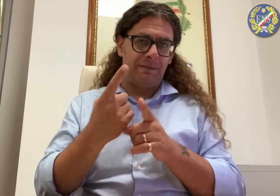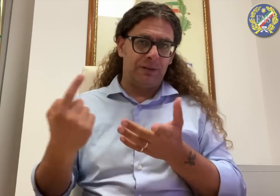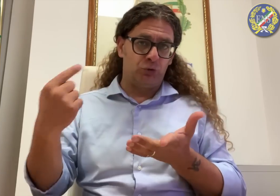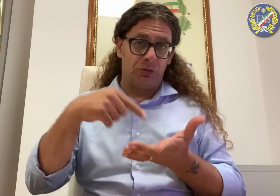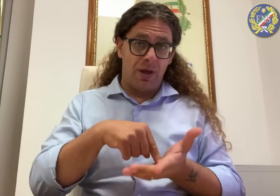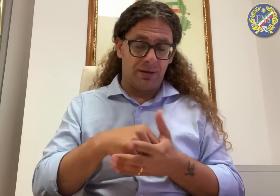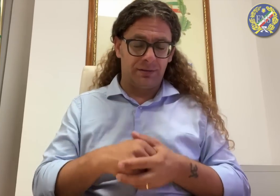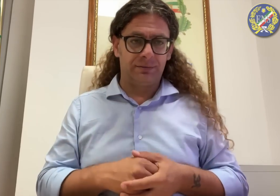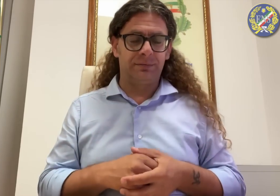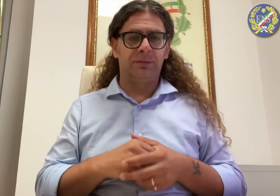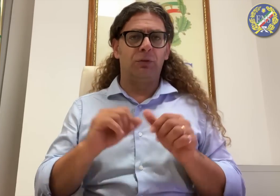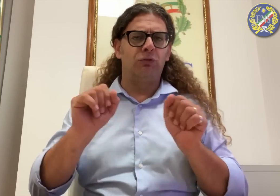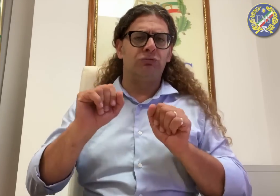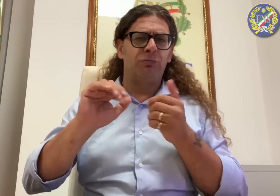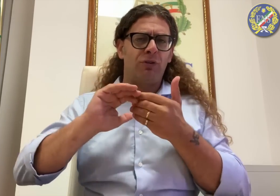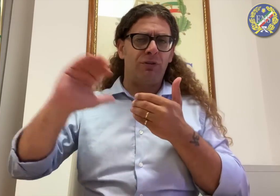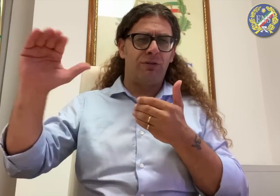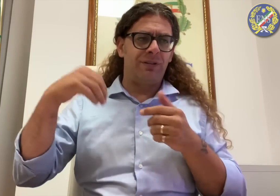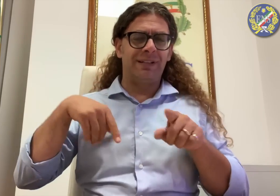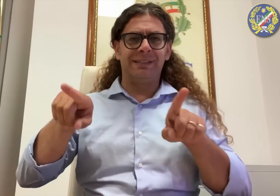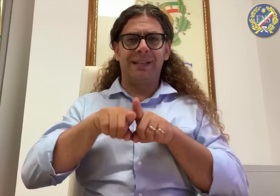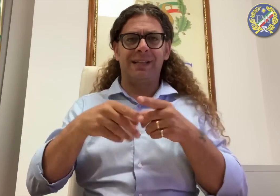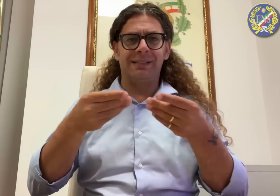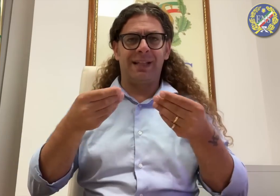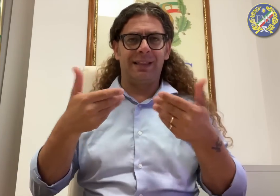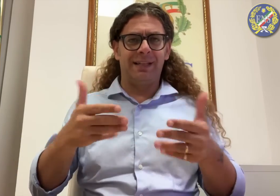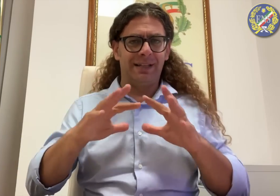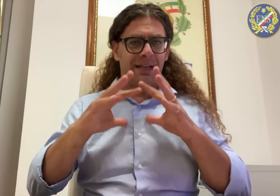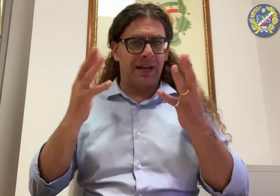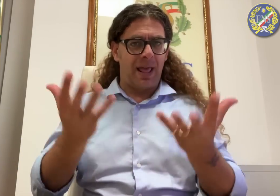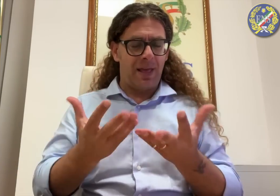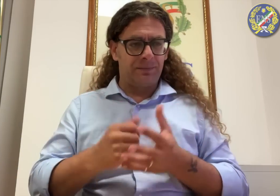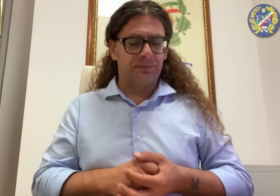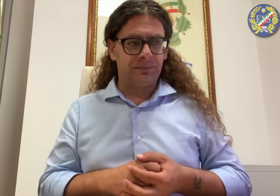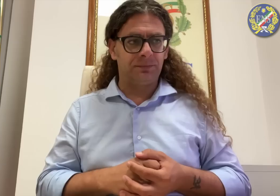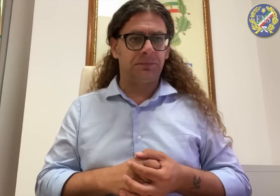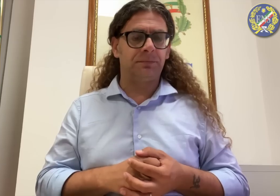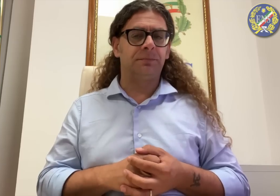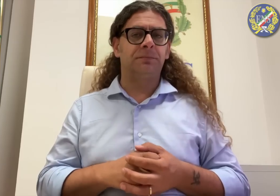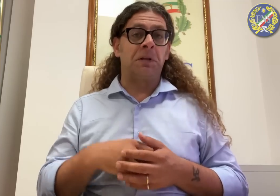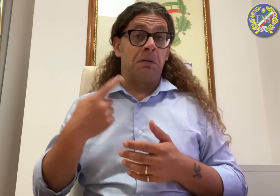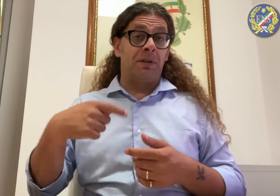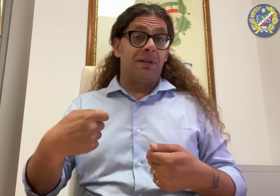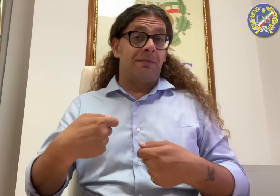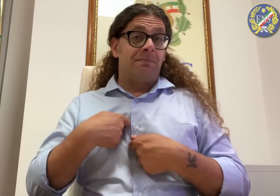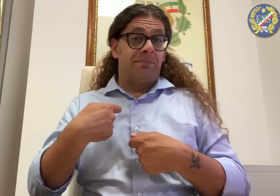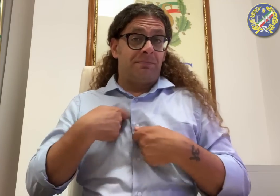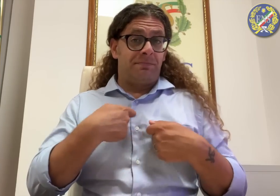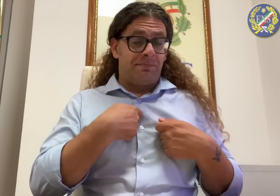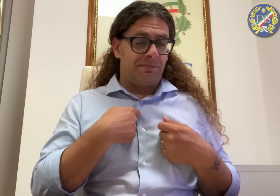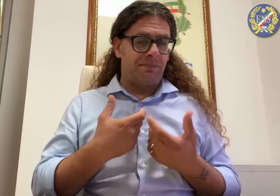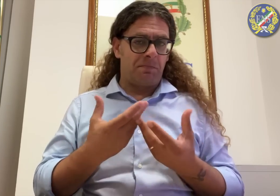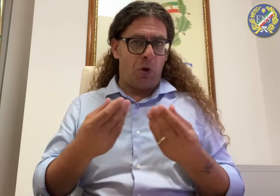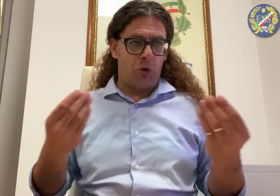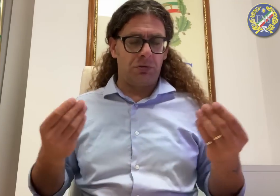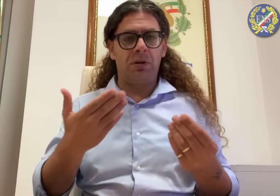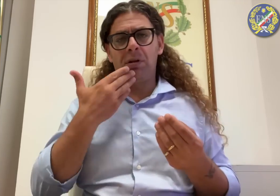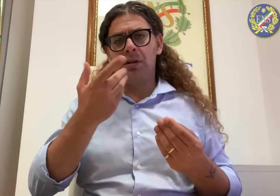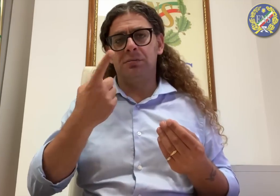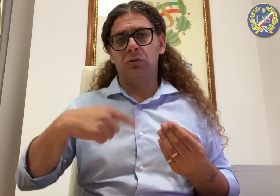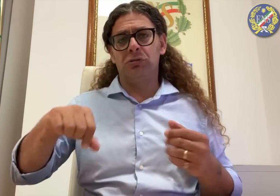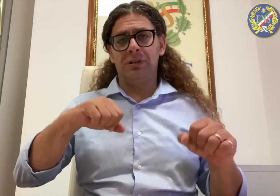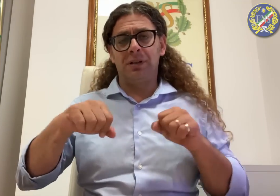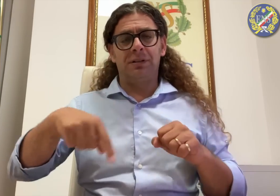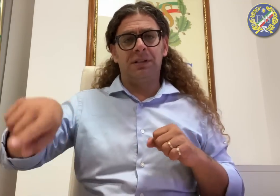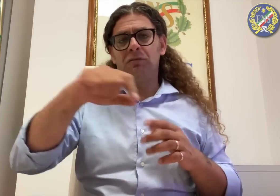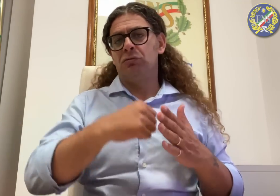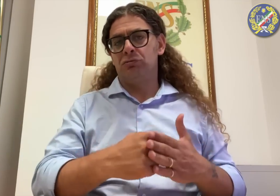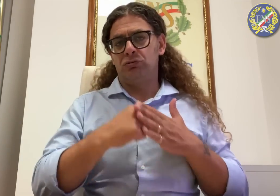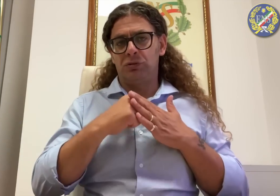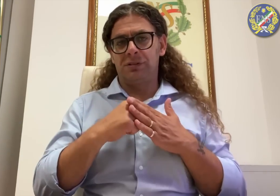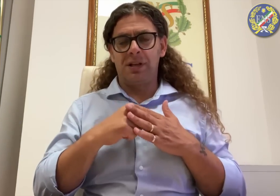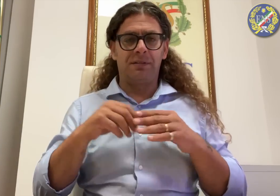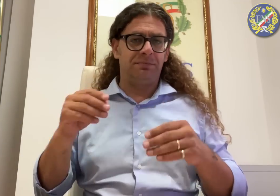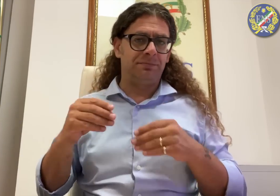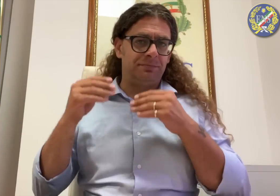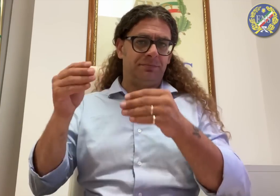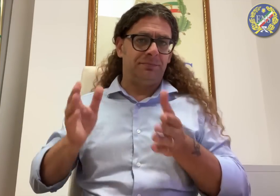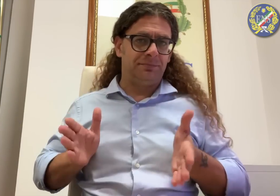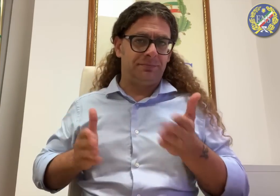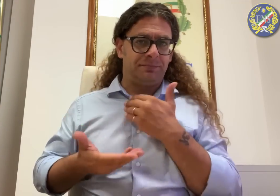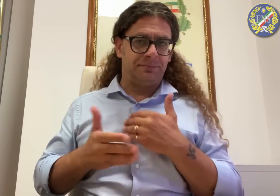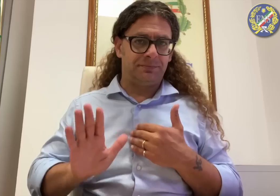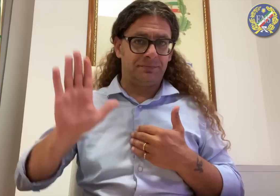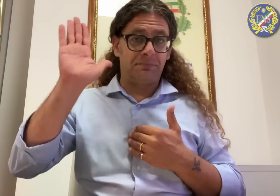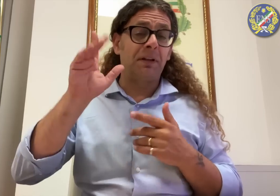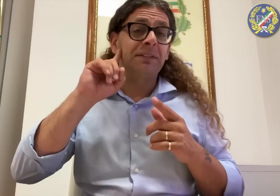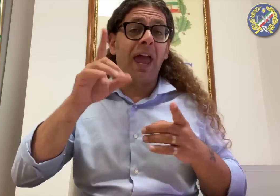non si può vivere distanti pur abitando lo stesso mondo. Ho ricevuto molti input, desidero ringraziare il Consiglio Direttivo che ha supportato la mia candidatura.